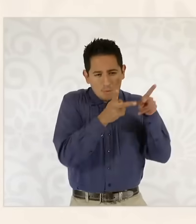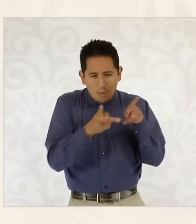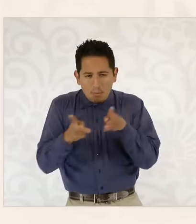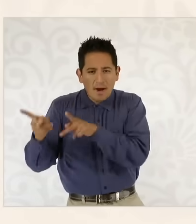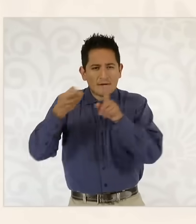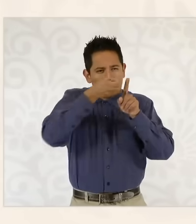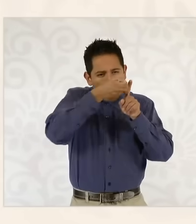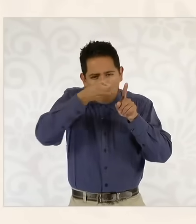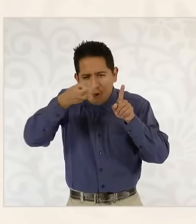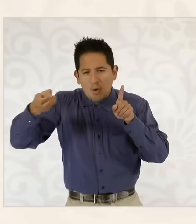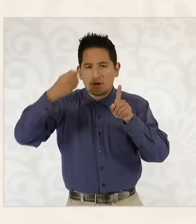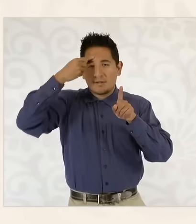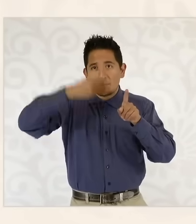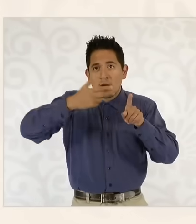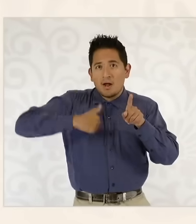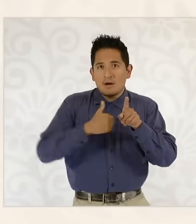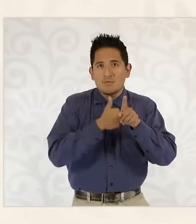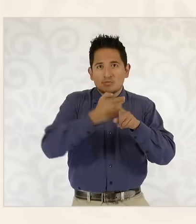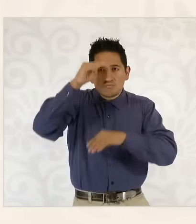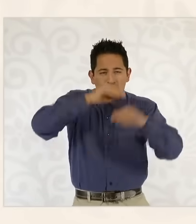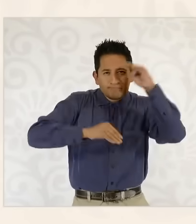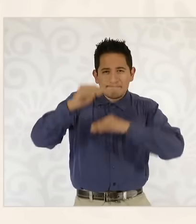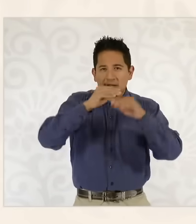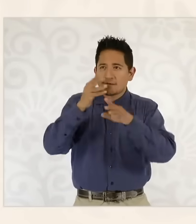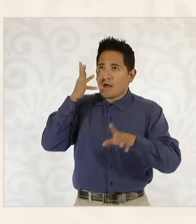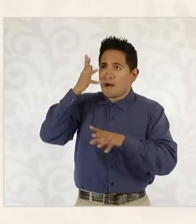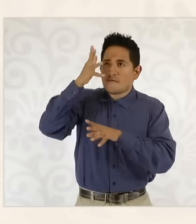largo plazo a través de la Secretaría de Energía en coordinación, obviamente con la Comisión